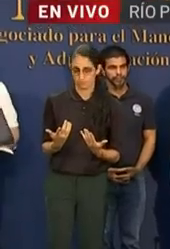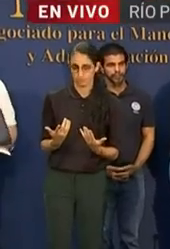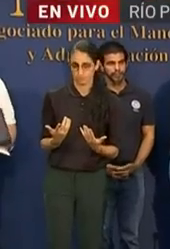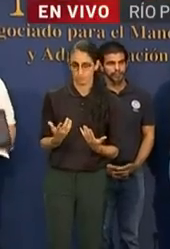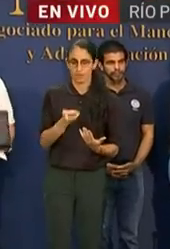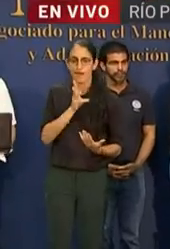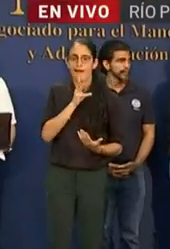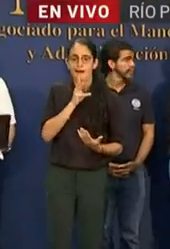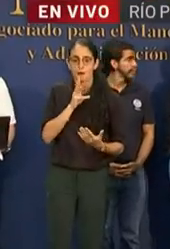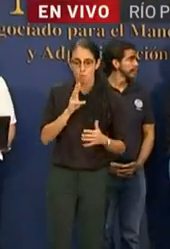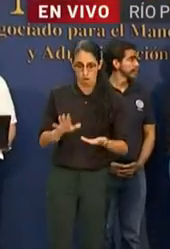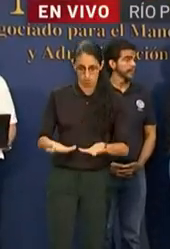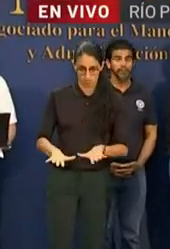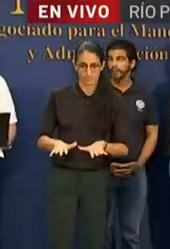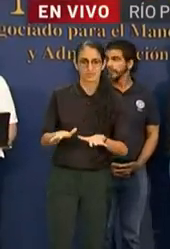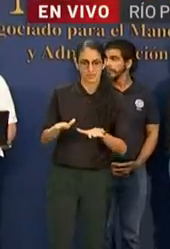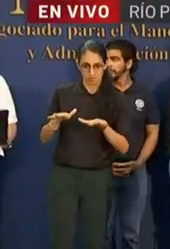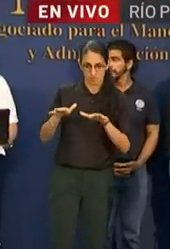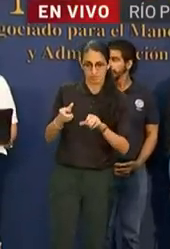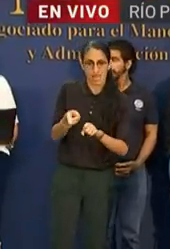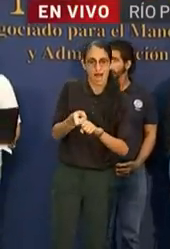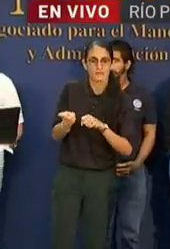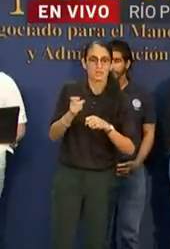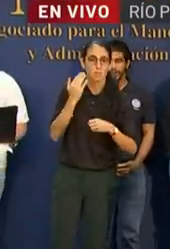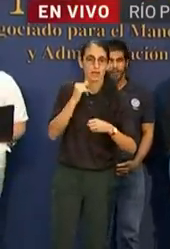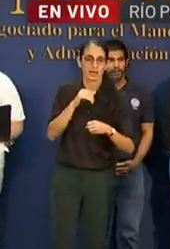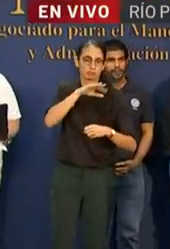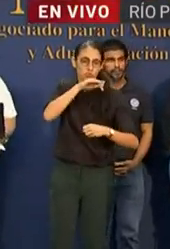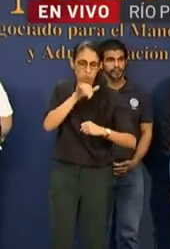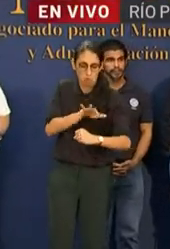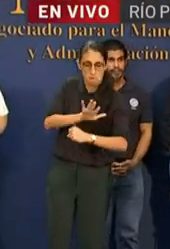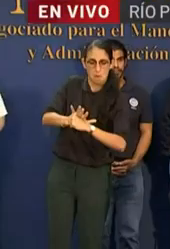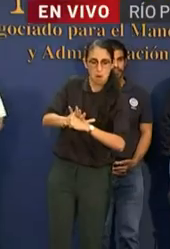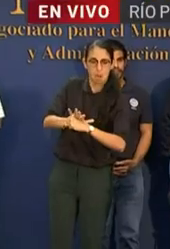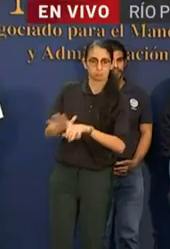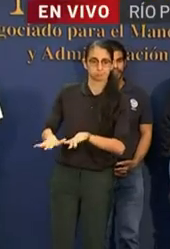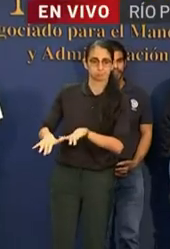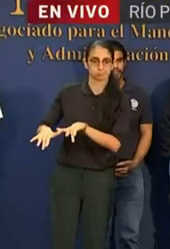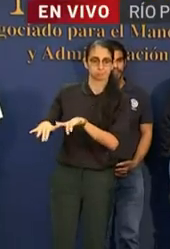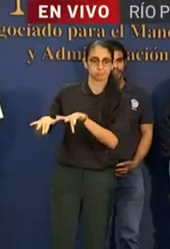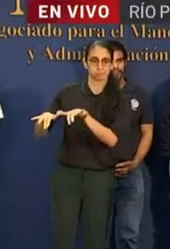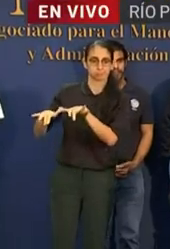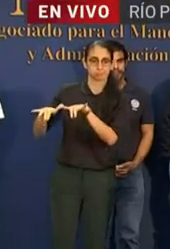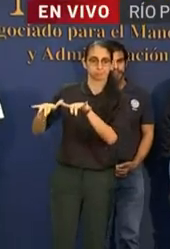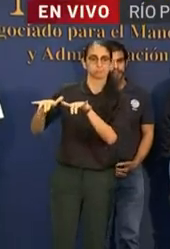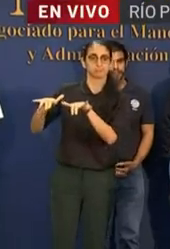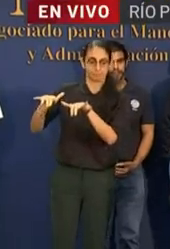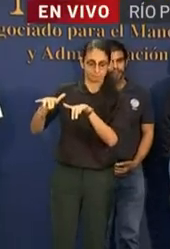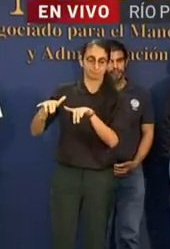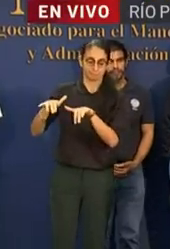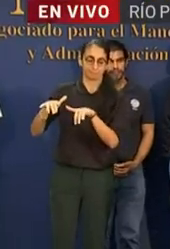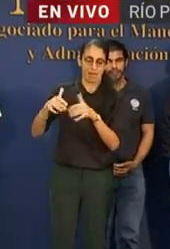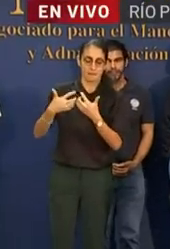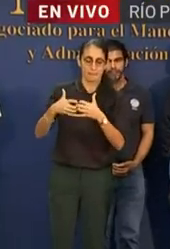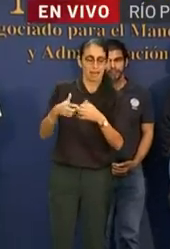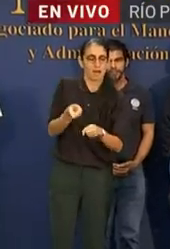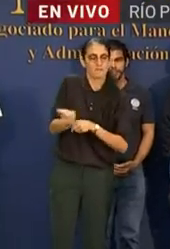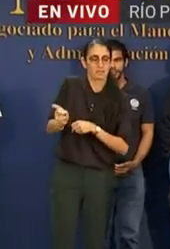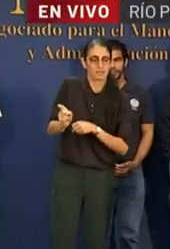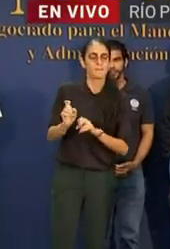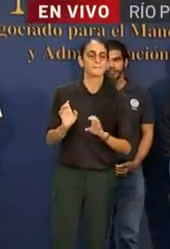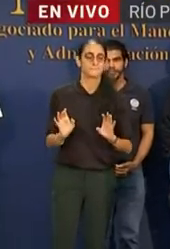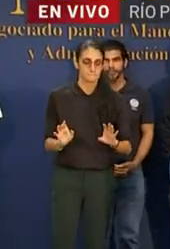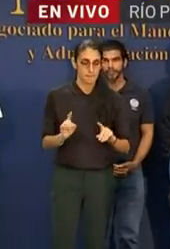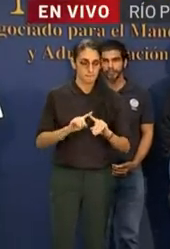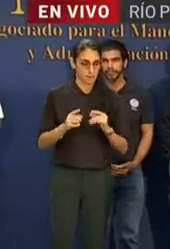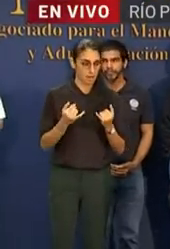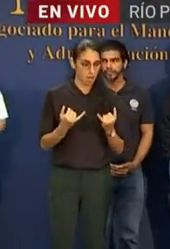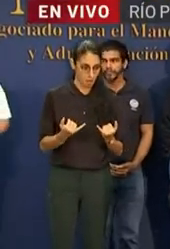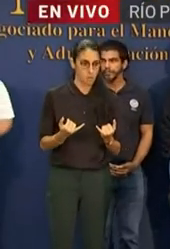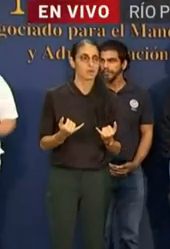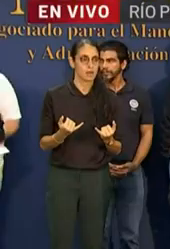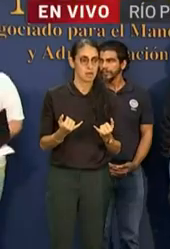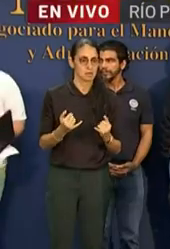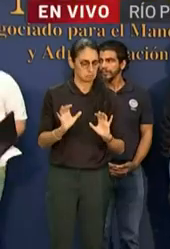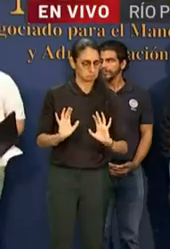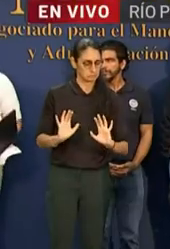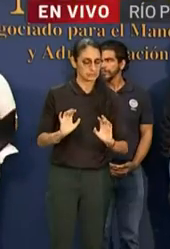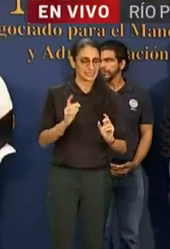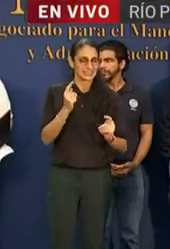ELÉCTRICOS, PERO TIENEN PLANTAS